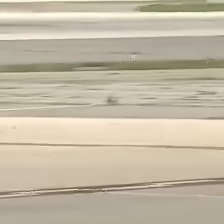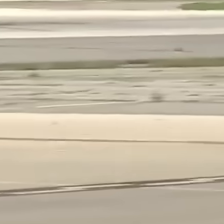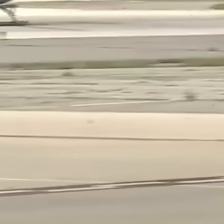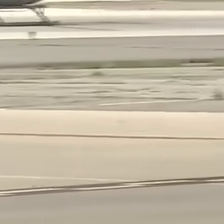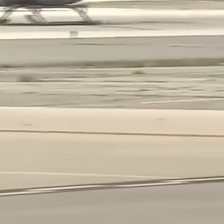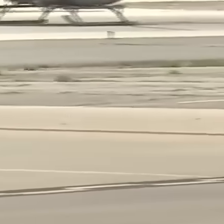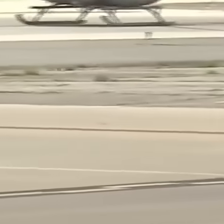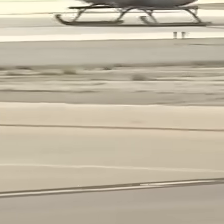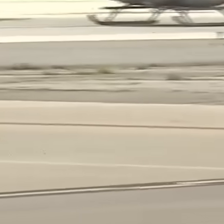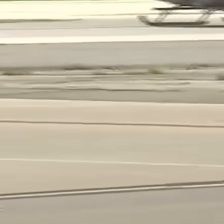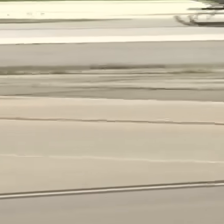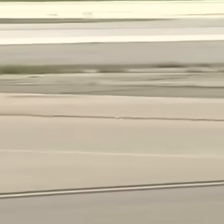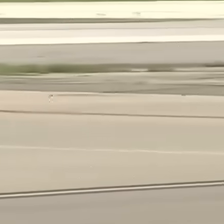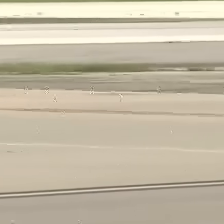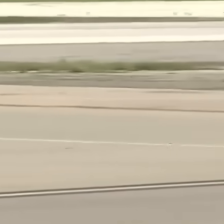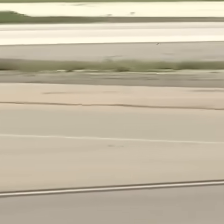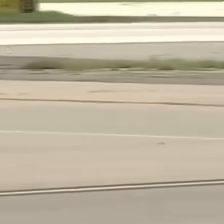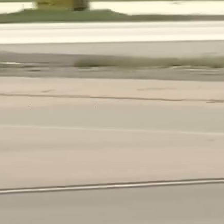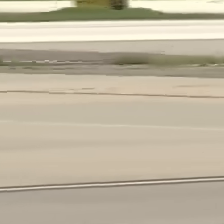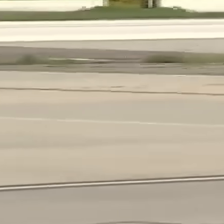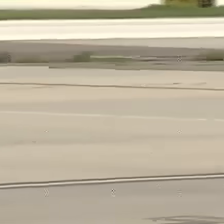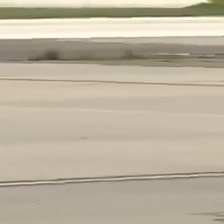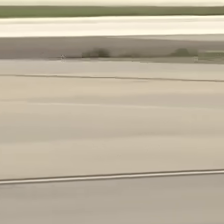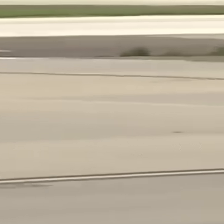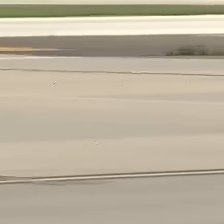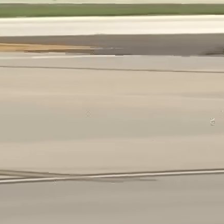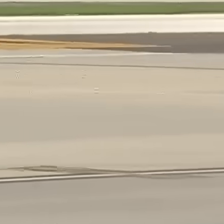donde se contempla la integración de una nueva flota de aviones, así como el